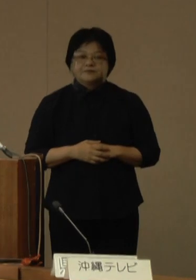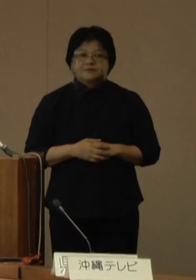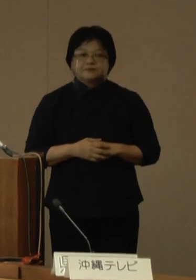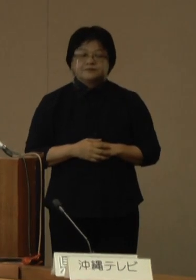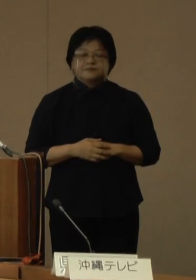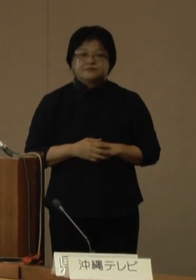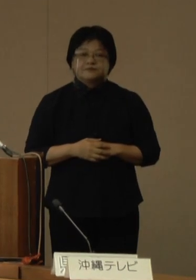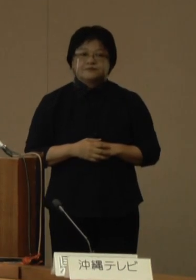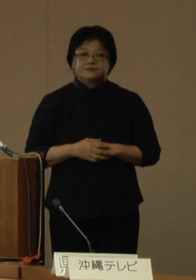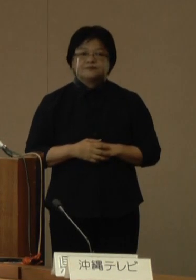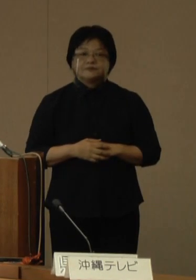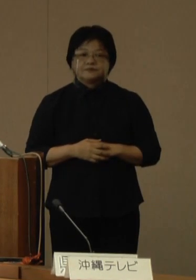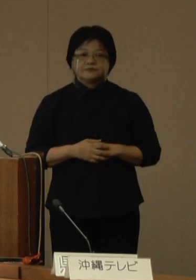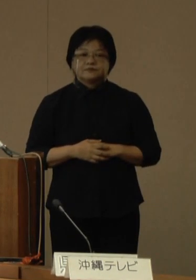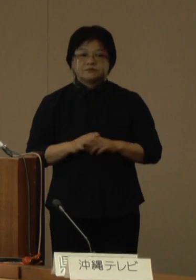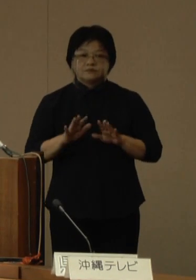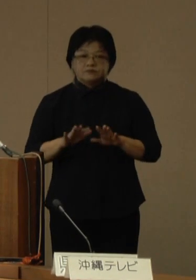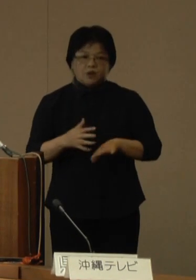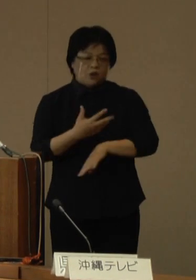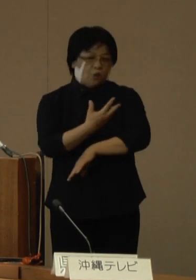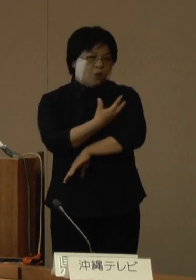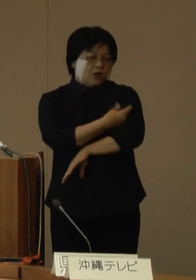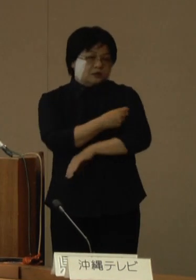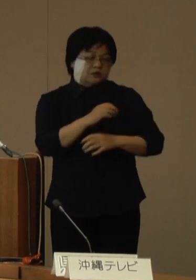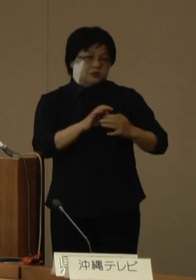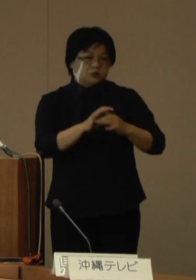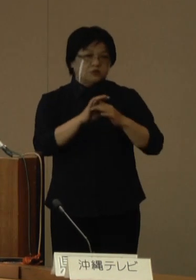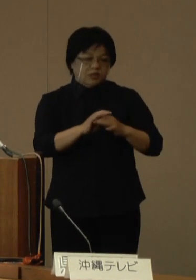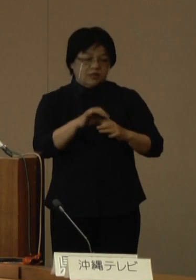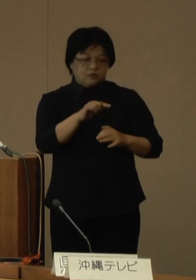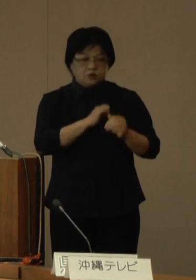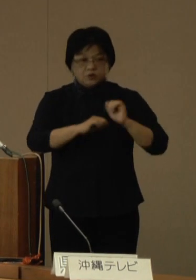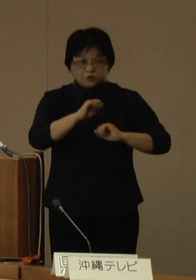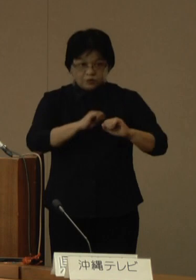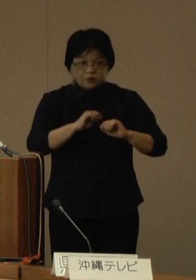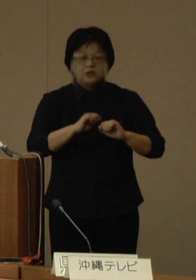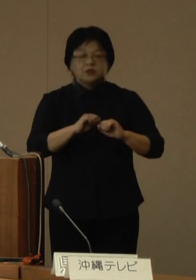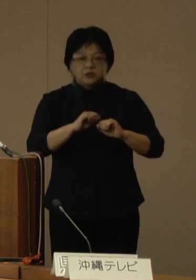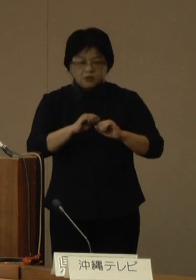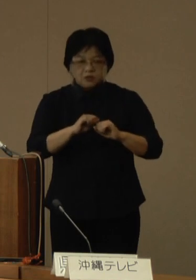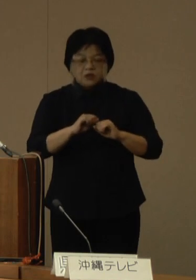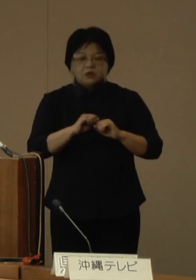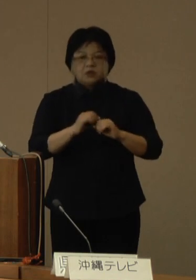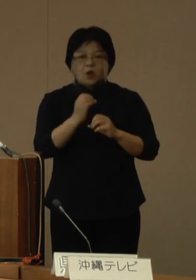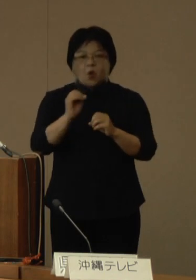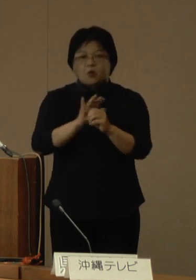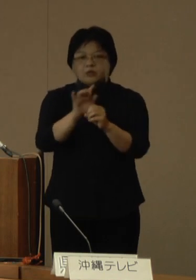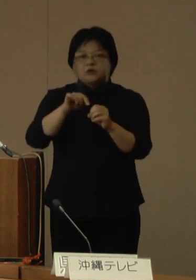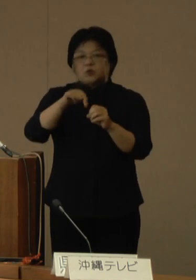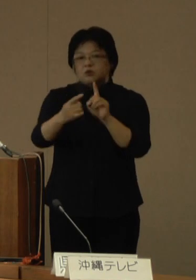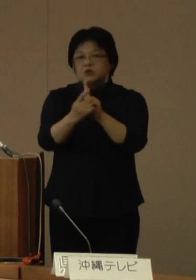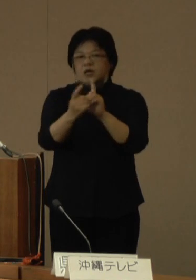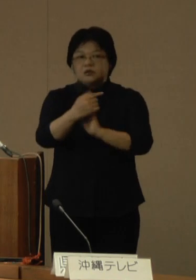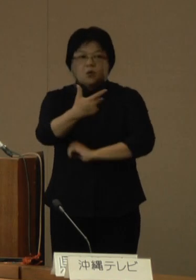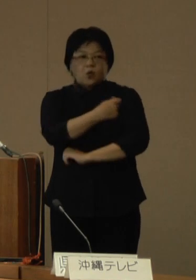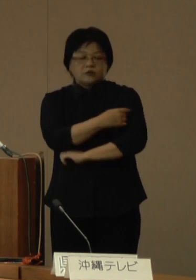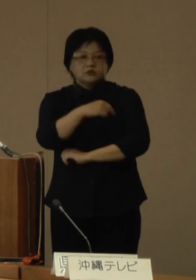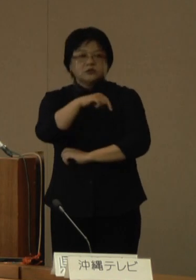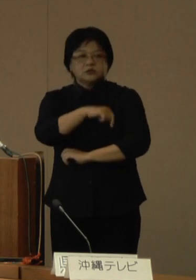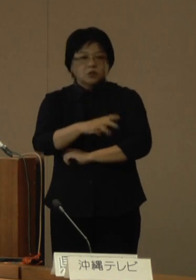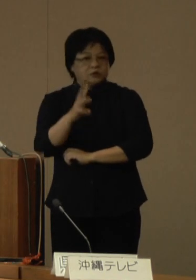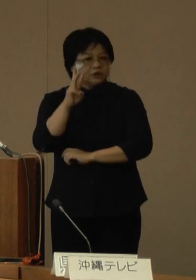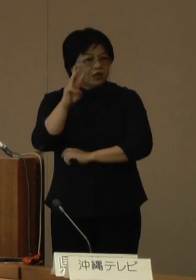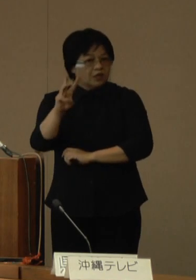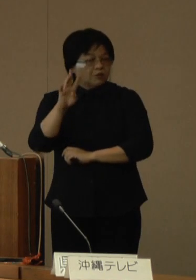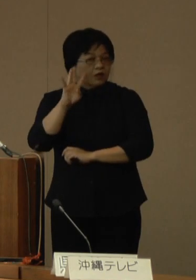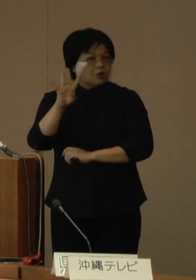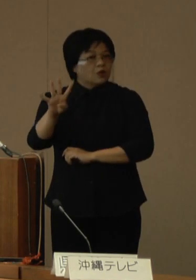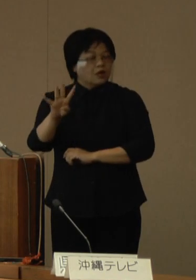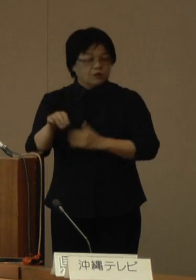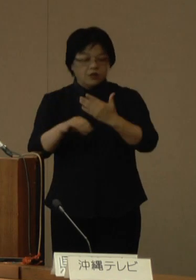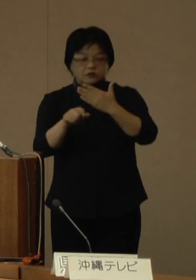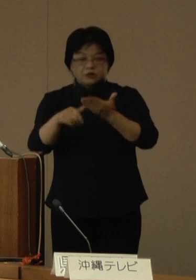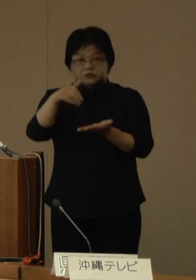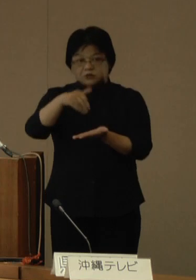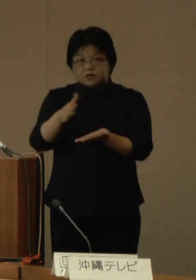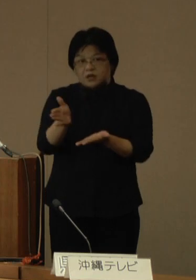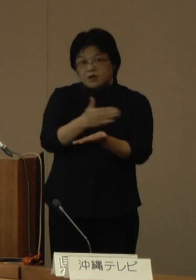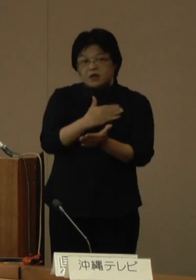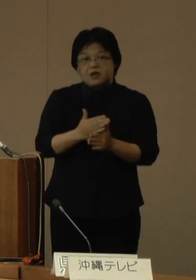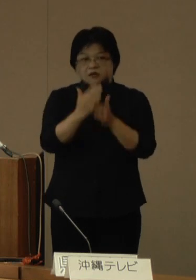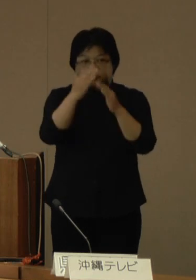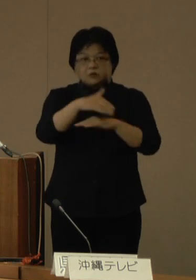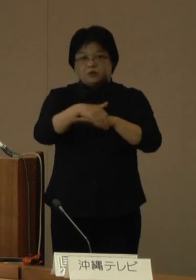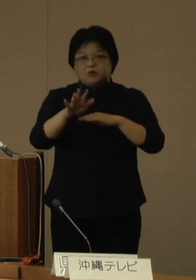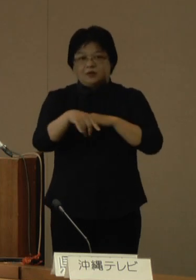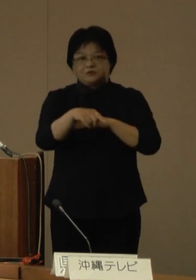ワクチンについてですが、ワクチン接種の取組みについては、オミクロン株対応ワクチンの3・4回目接種が9月下旬以降から開始されることとなっております